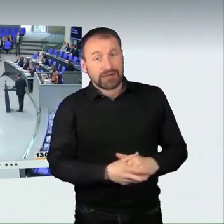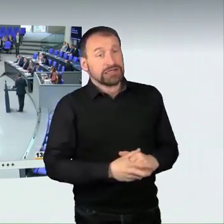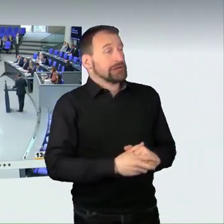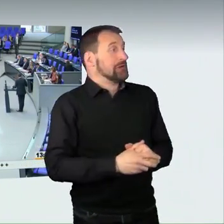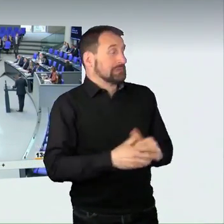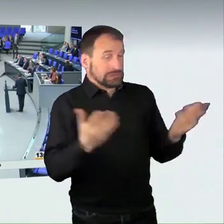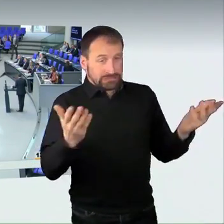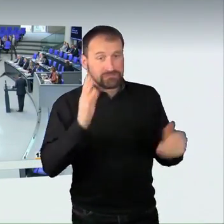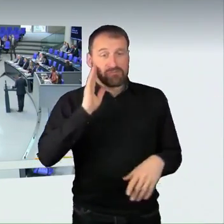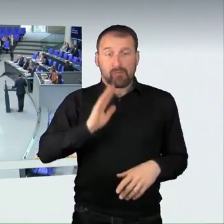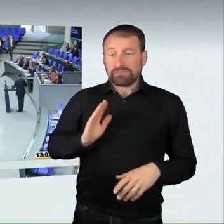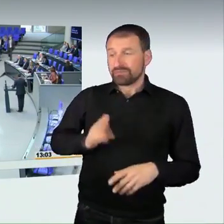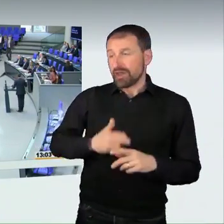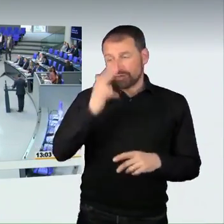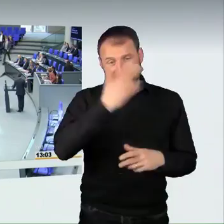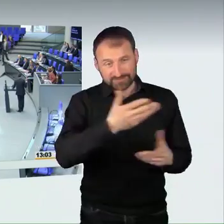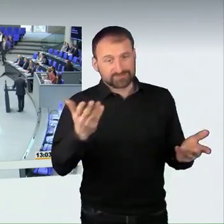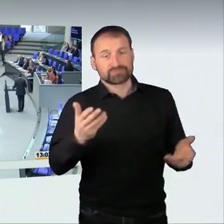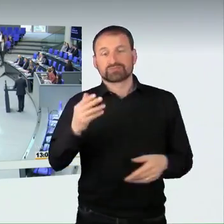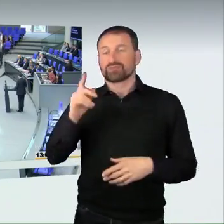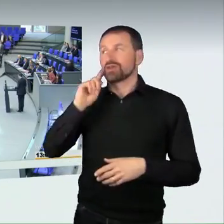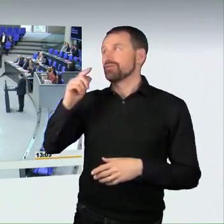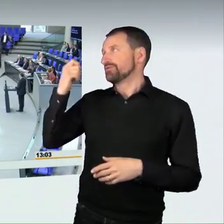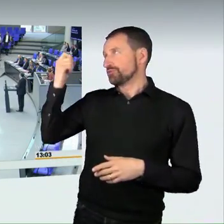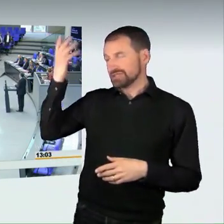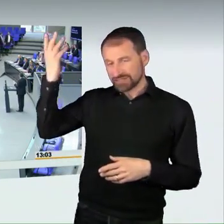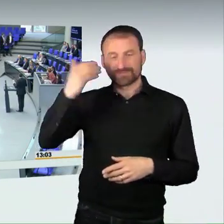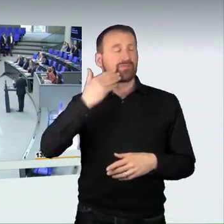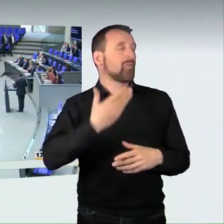Frau Präsidentin, Ihre Vorgängerin hat gerade darum gebeten,